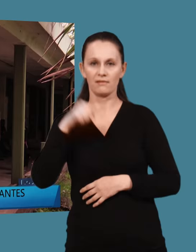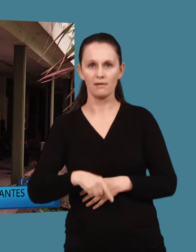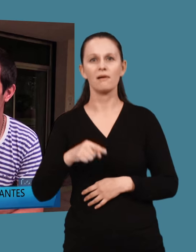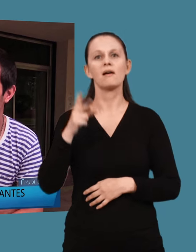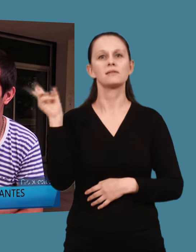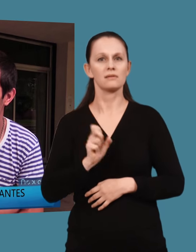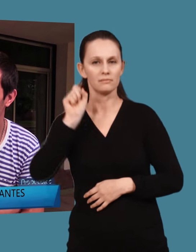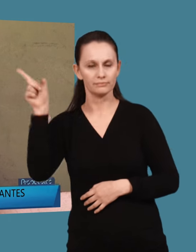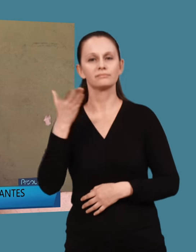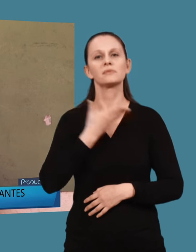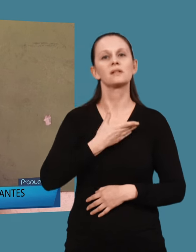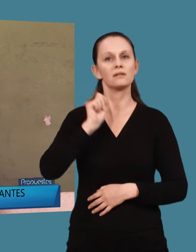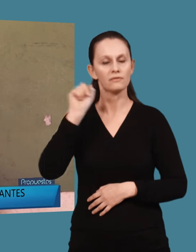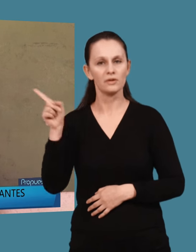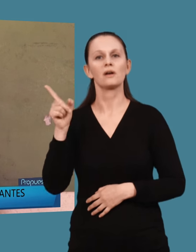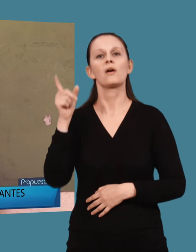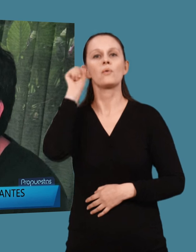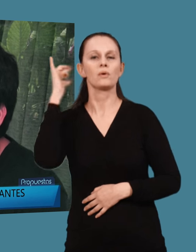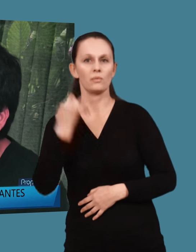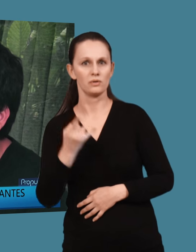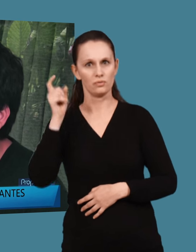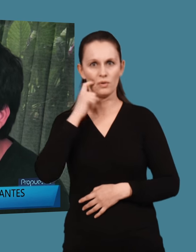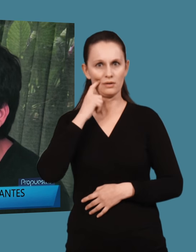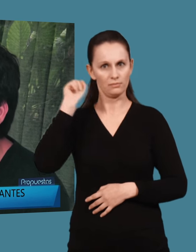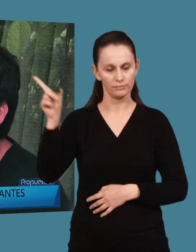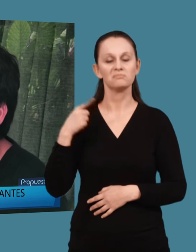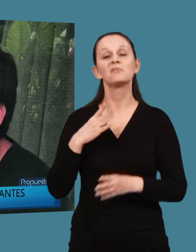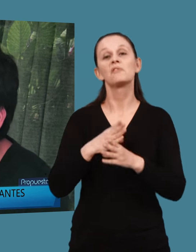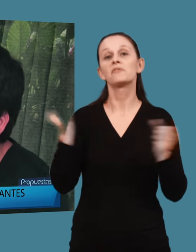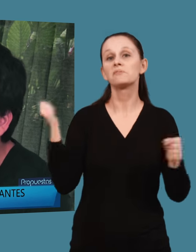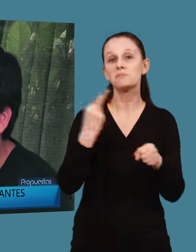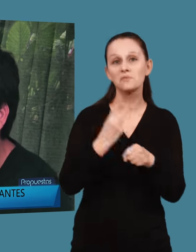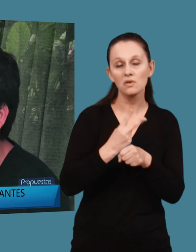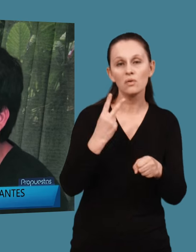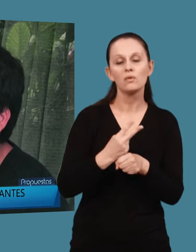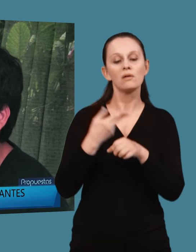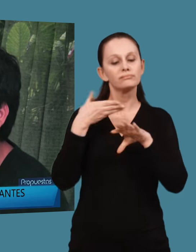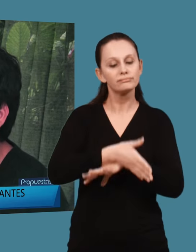De Santa Fe. Gualeguaychú, Entre Ríos. Cuando terminé la secundaria me metí a Internet,